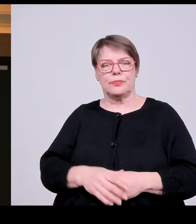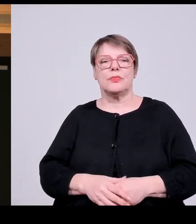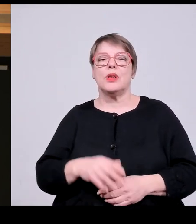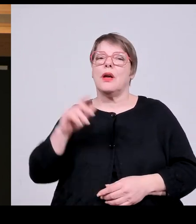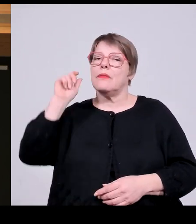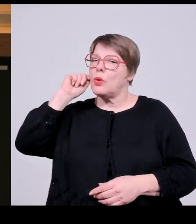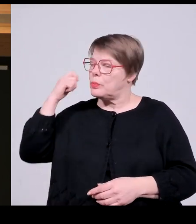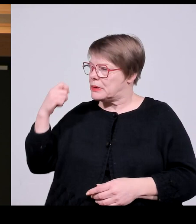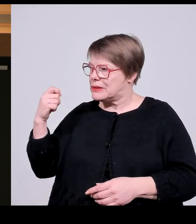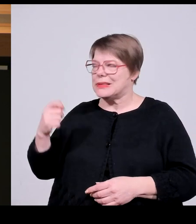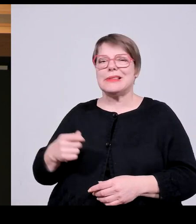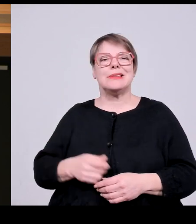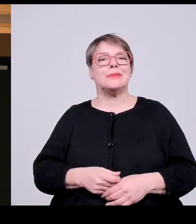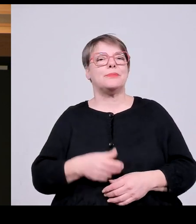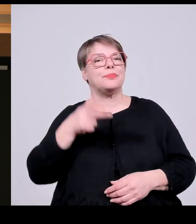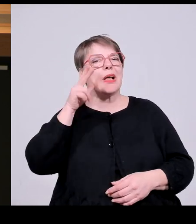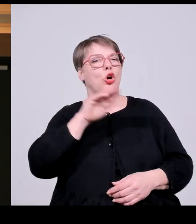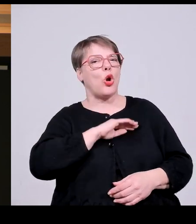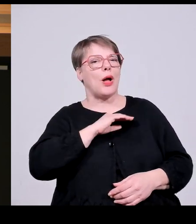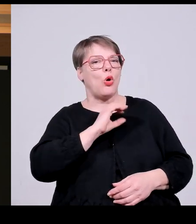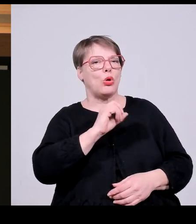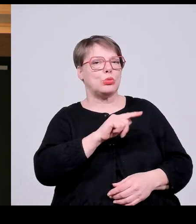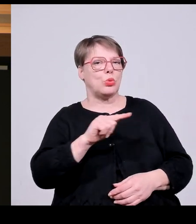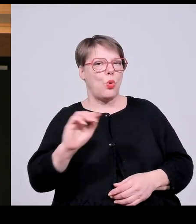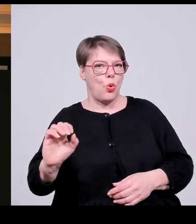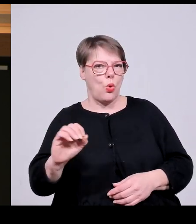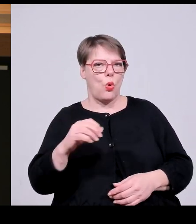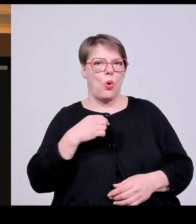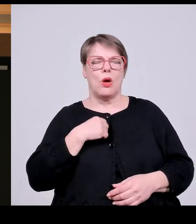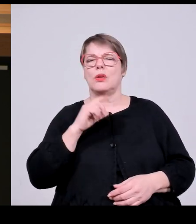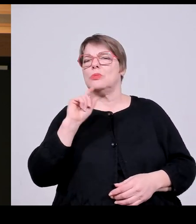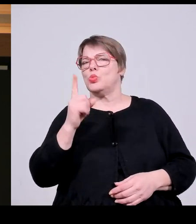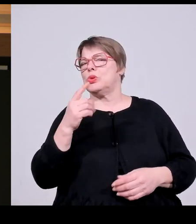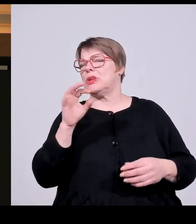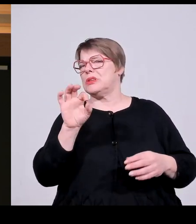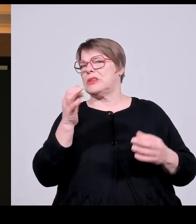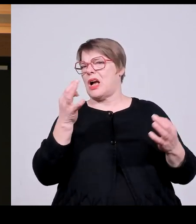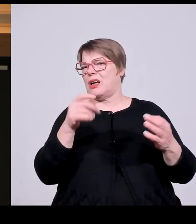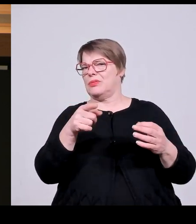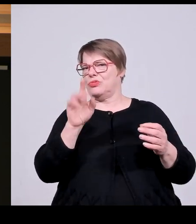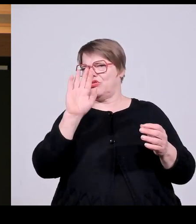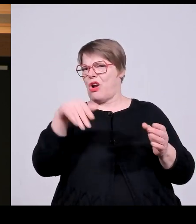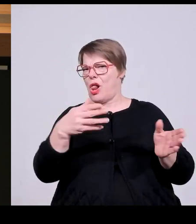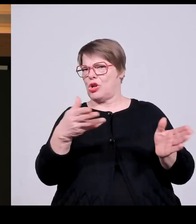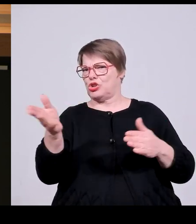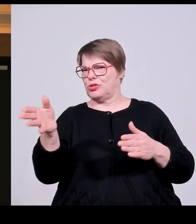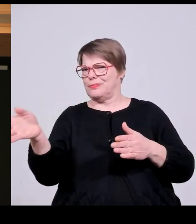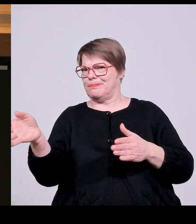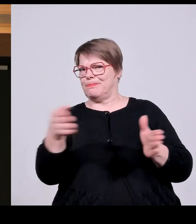Willen nämlich die totale Blockade der Verkehrsverläufe innerhalb der Mitte. Das ist das eigentliche Ziel. Dabei habe ich